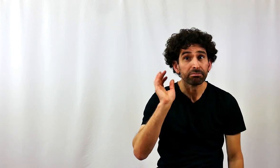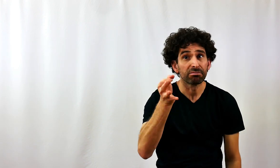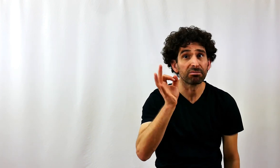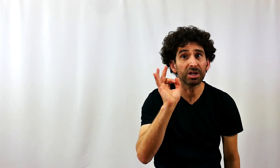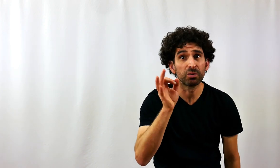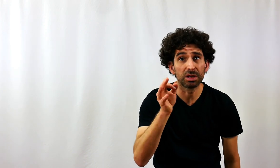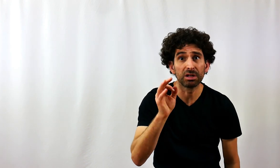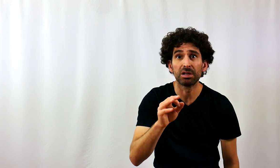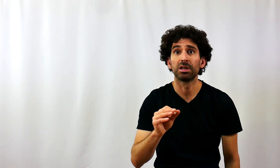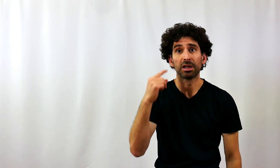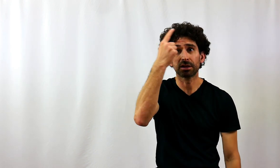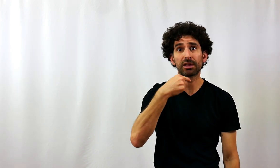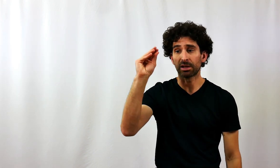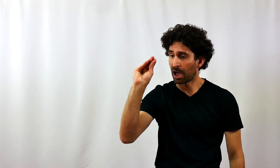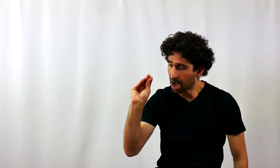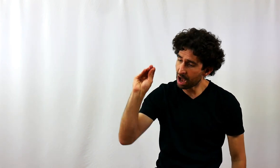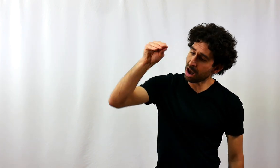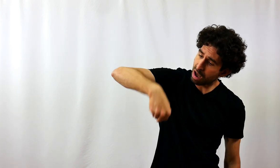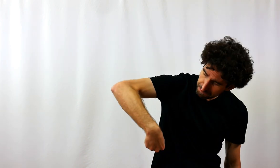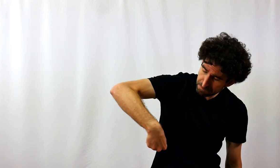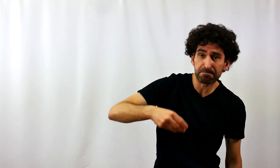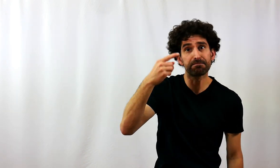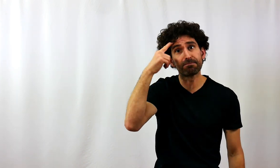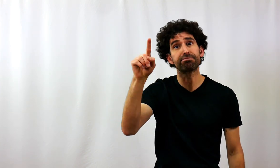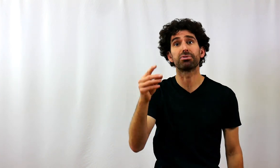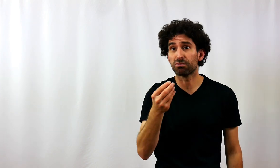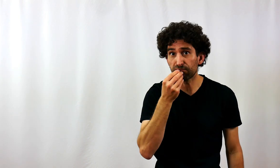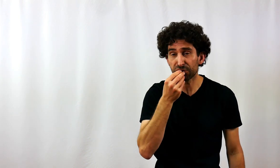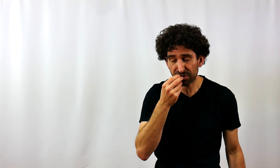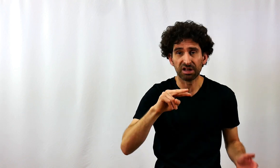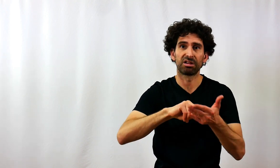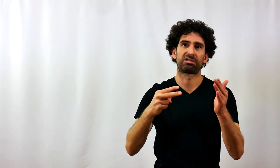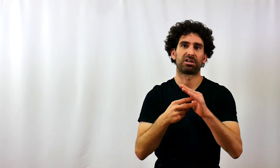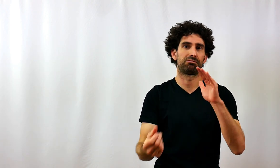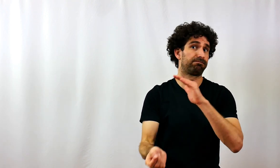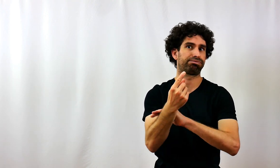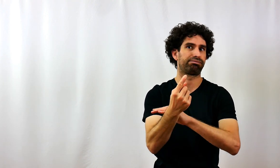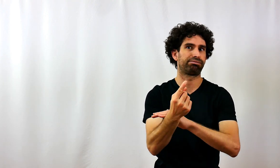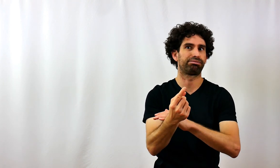Oui, placer sa tête à l'envers pour manger est une technique originale.